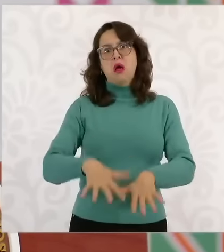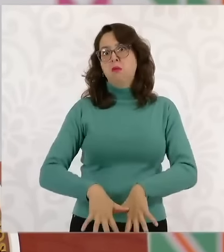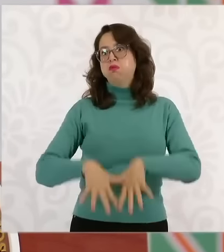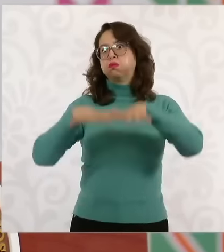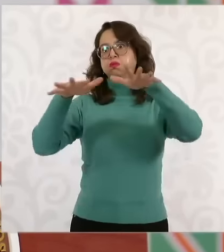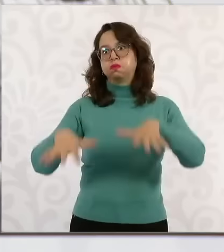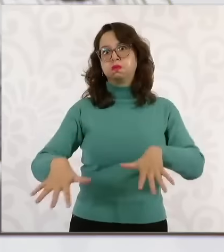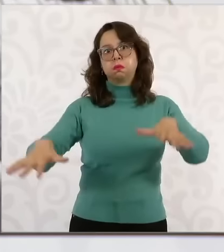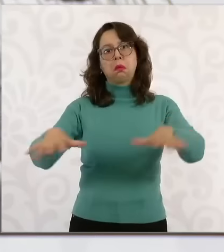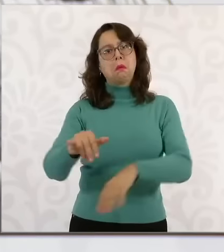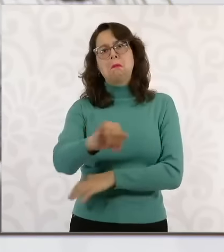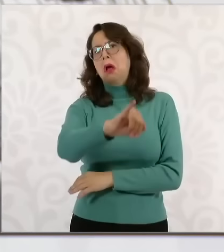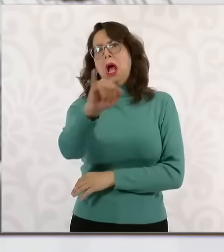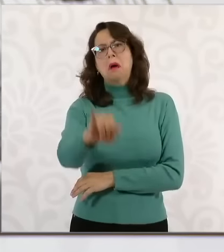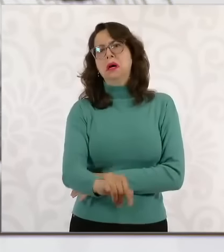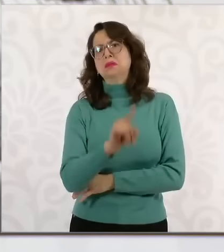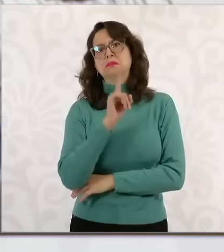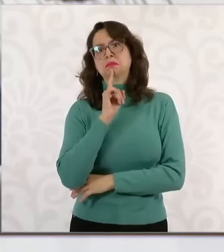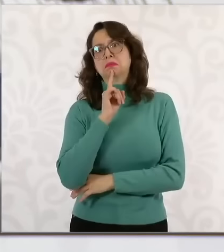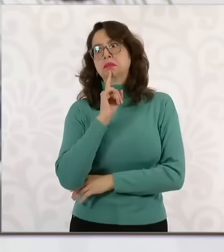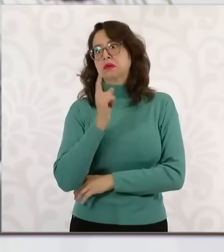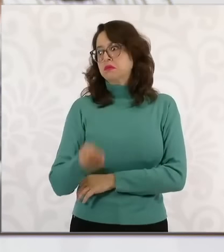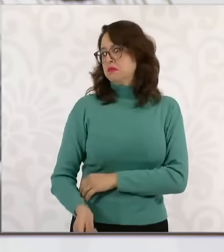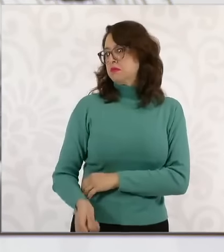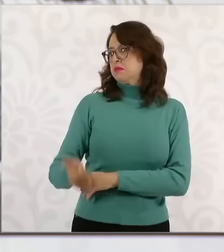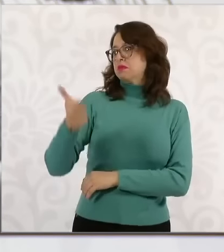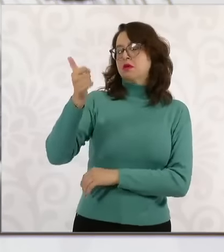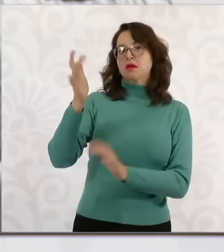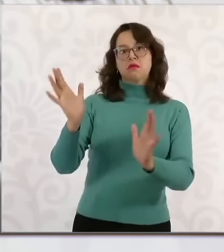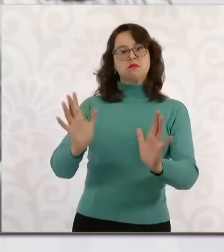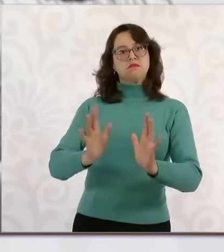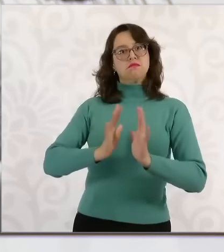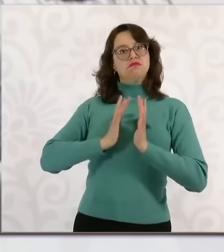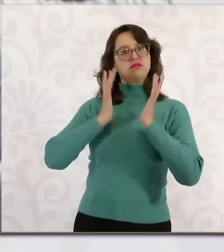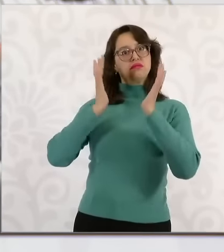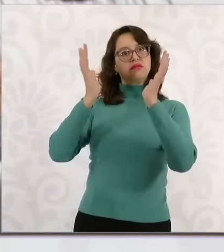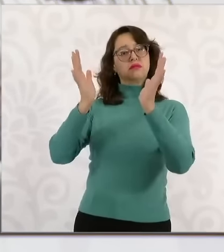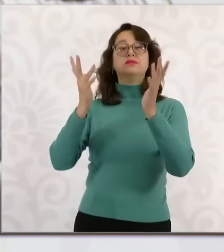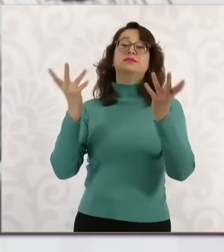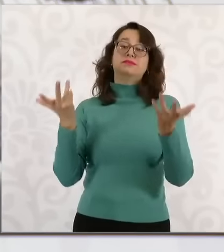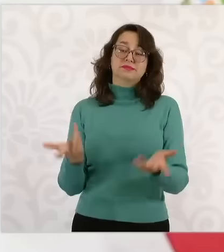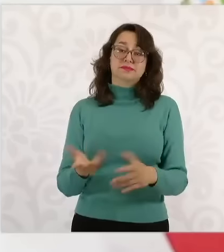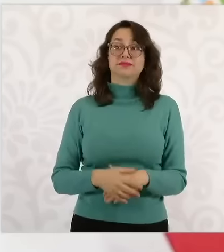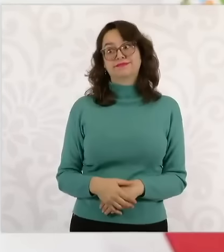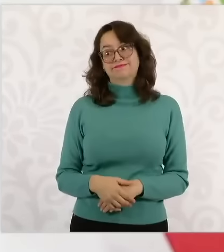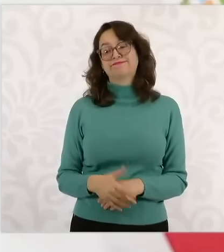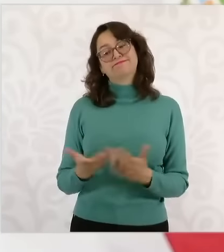Entonces, eh ahora pues la lluvia fue mucho más intensa y hay que reubicar a las viviendas que